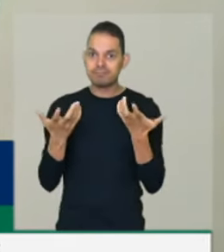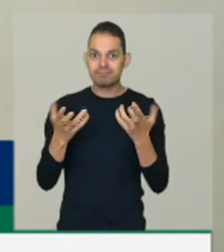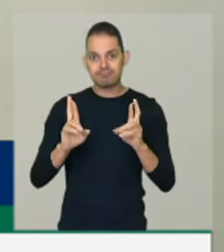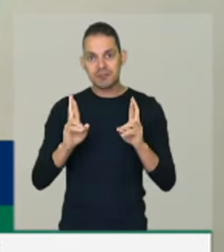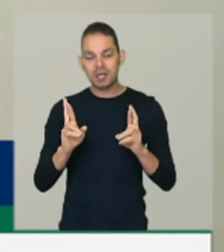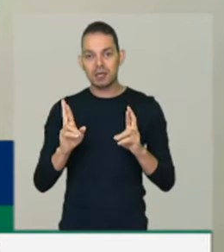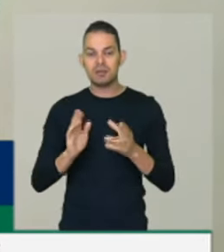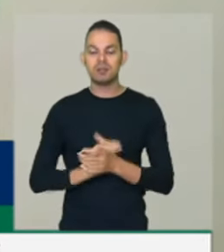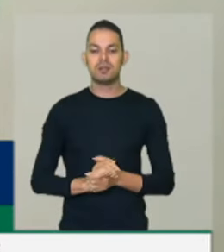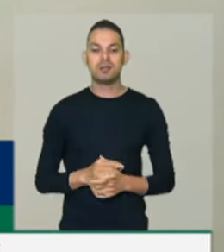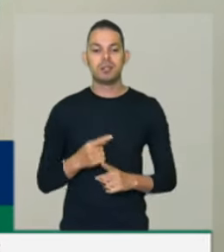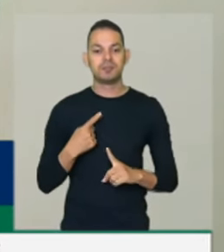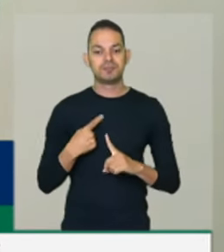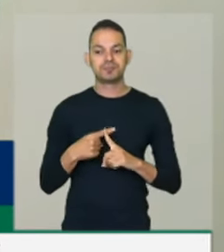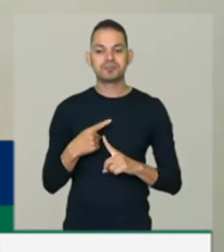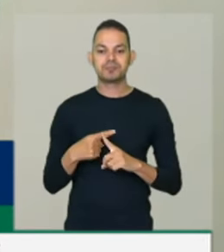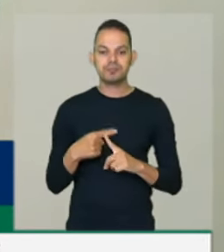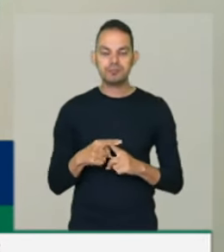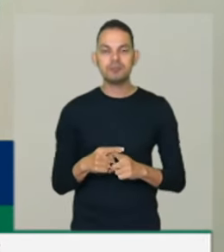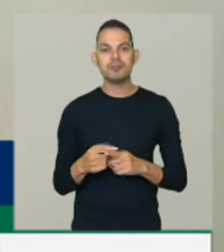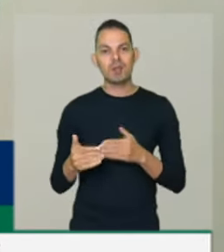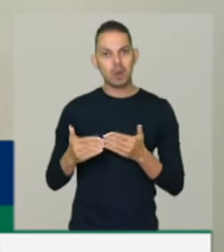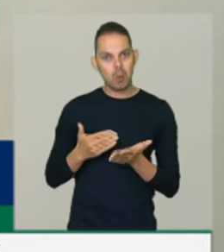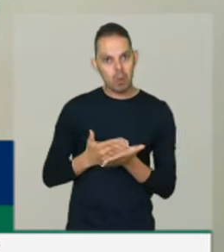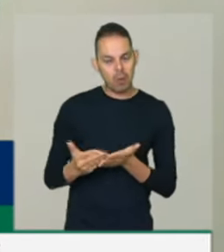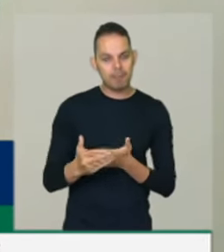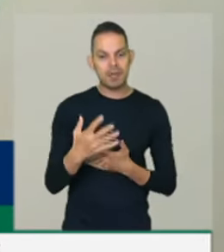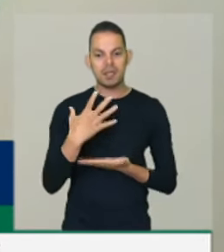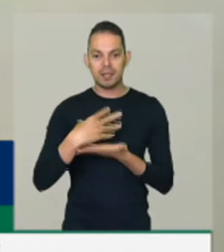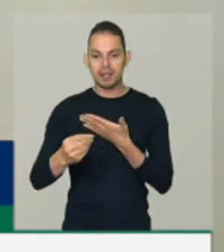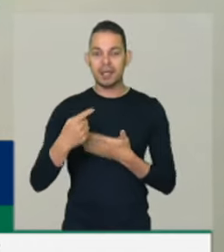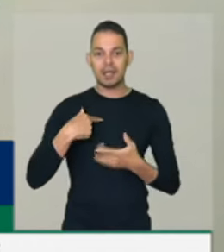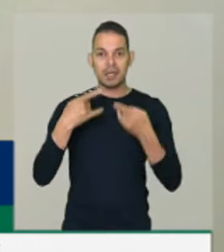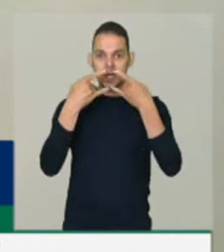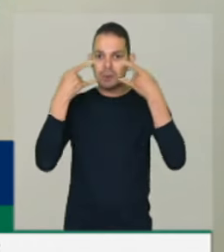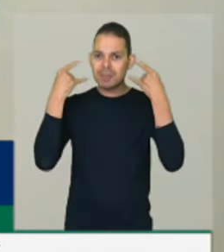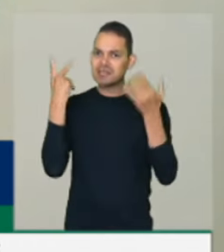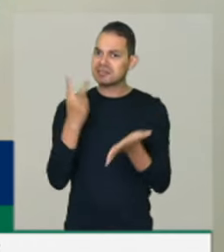MÁSCARA SEMPRE, PRIMEIRO PARA PROTEÇÃO E, SEGUNDO, PARA EXEMPLO, PORQUE EU SEI QUE O